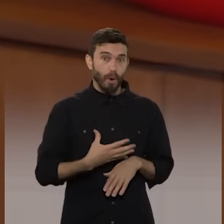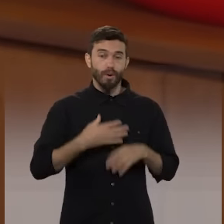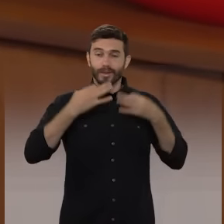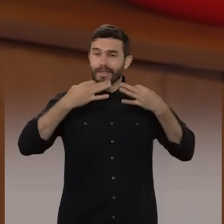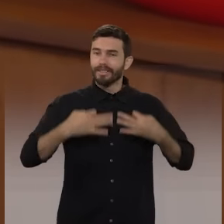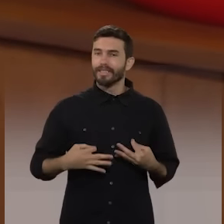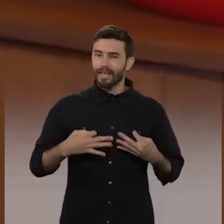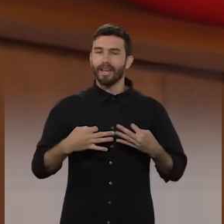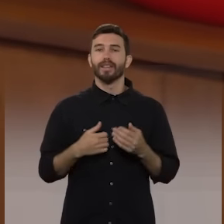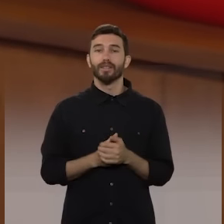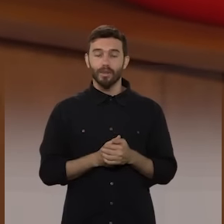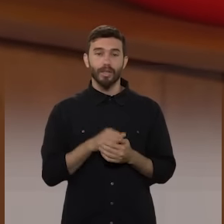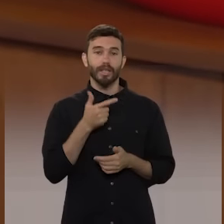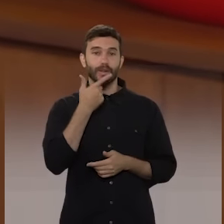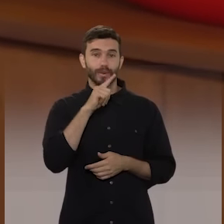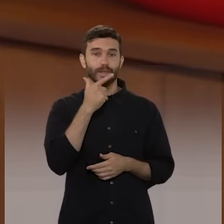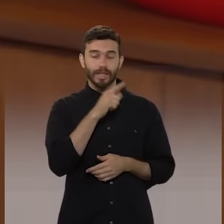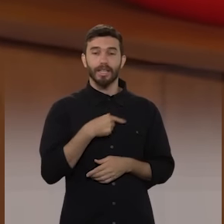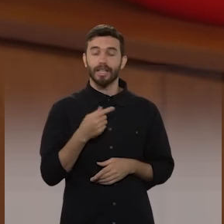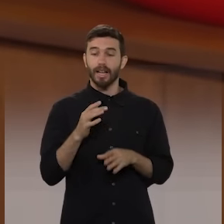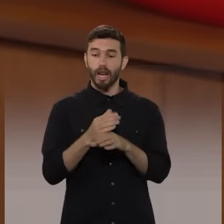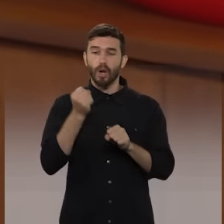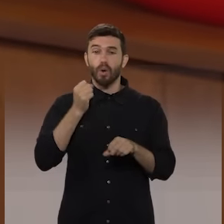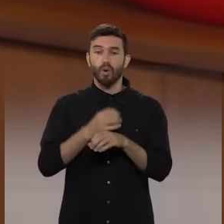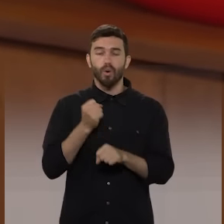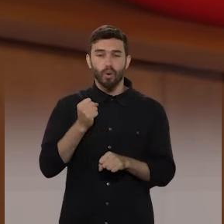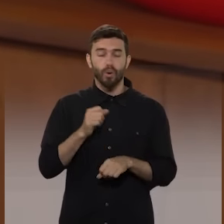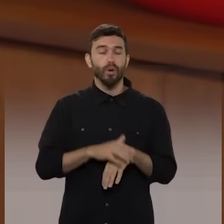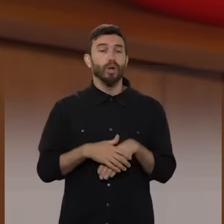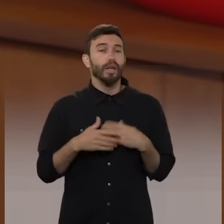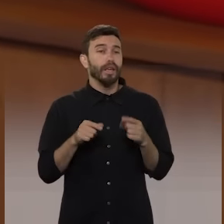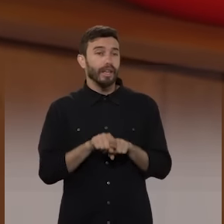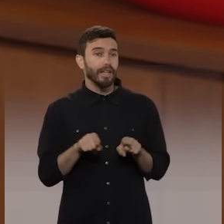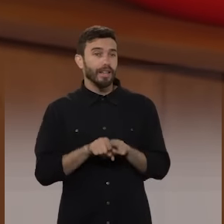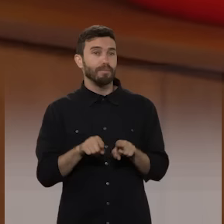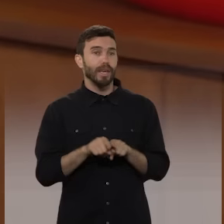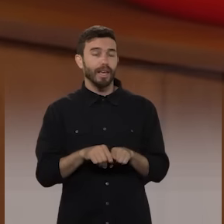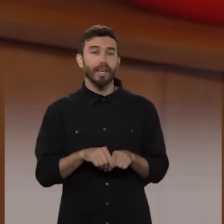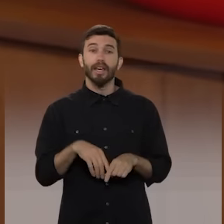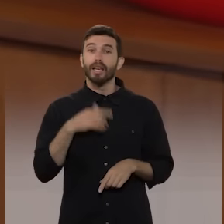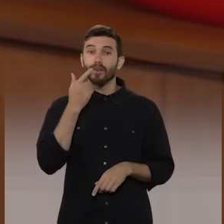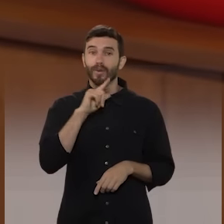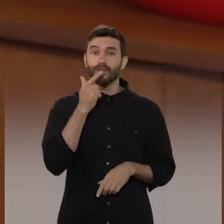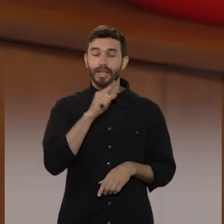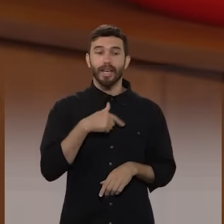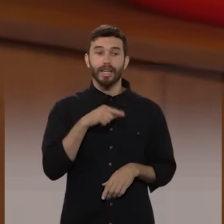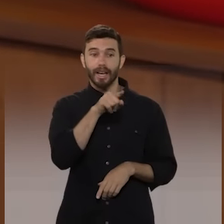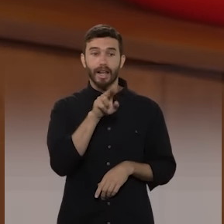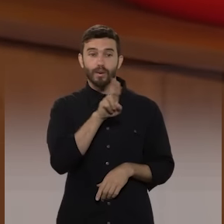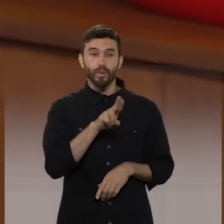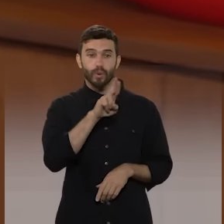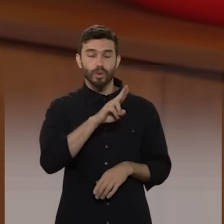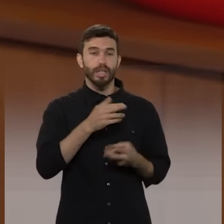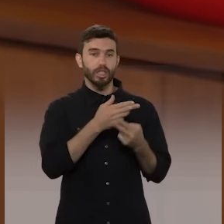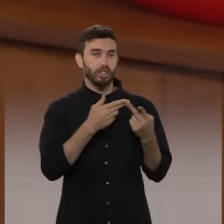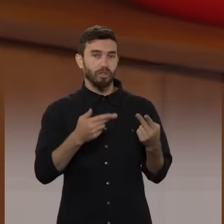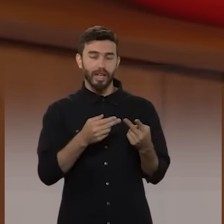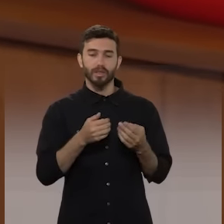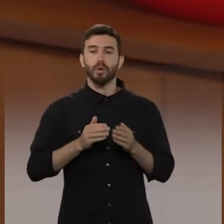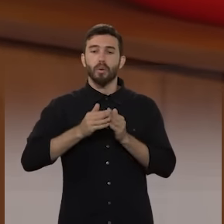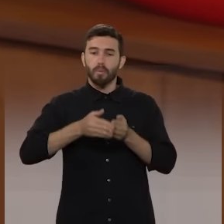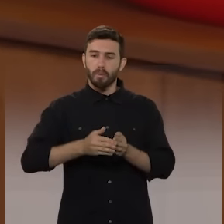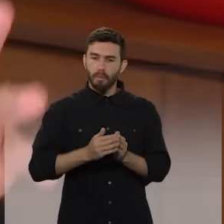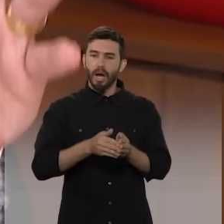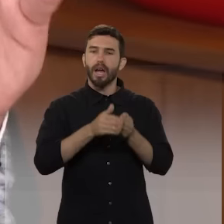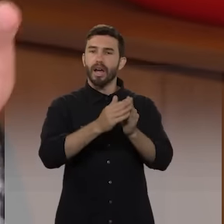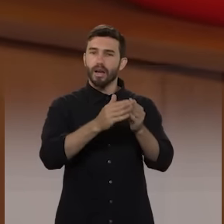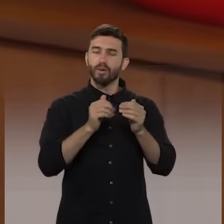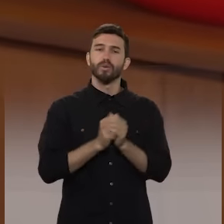que mantenha a operação rentável, utilizando os meios que a região nos permite: balsas, barcos,